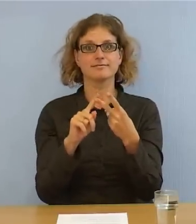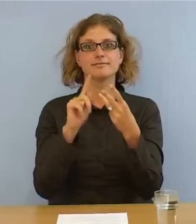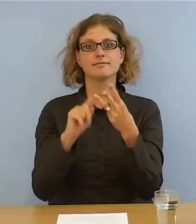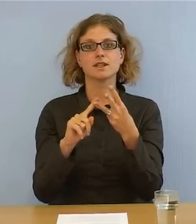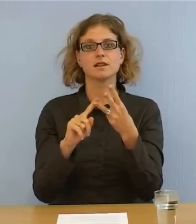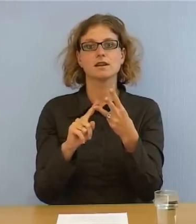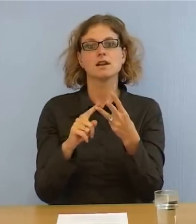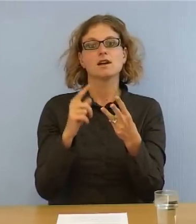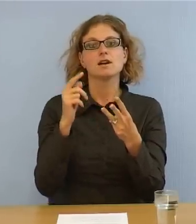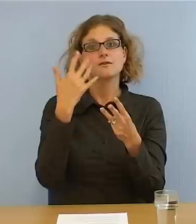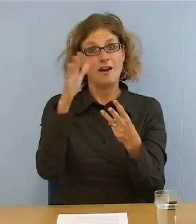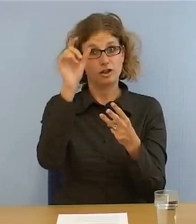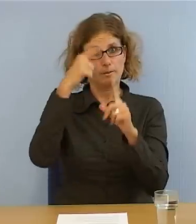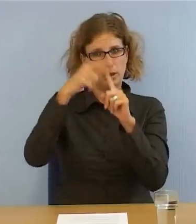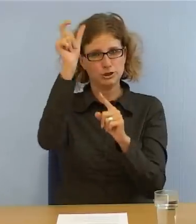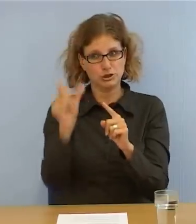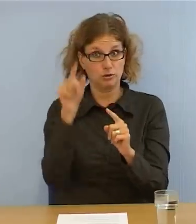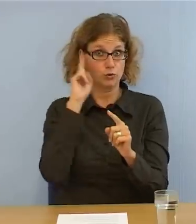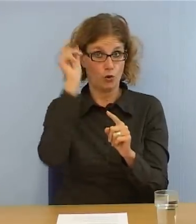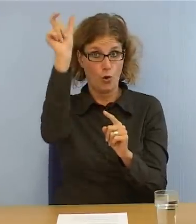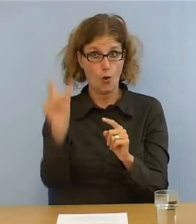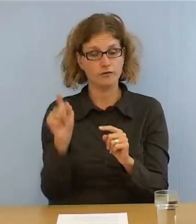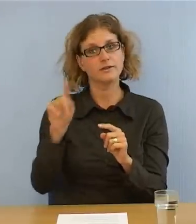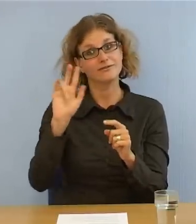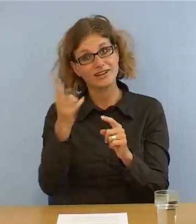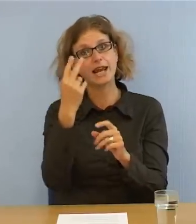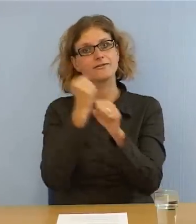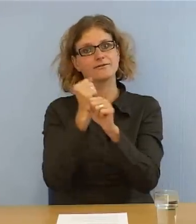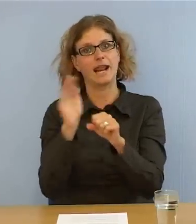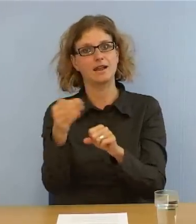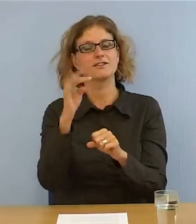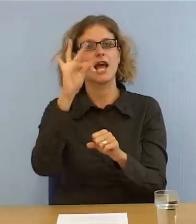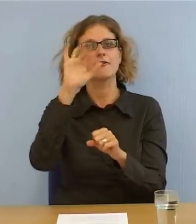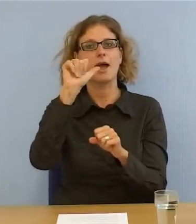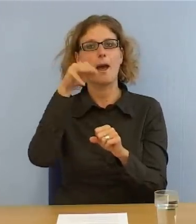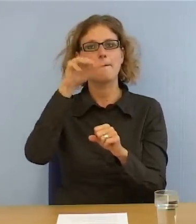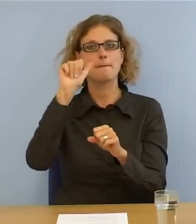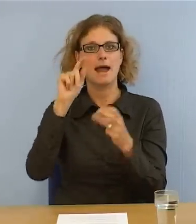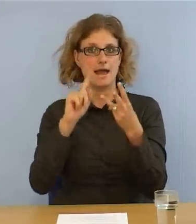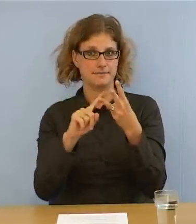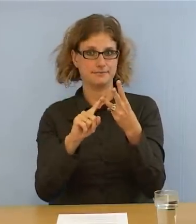3. Dove 50-plusser weer aan het werk via FAMA